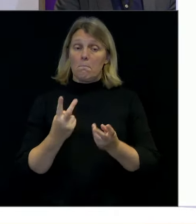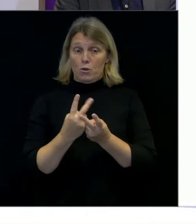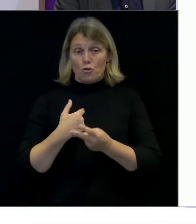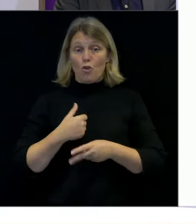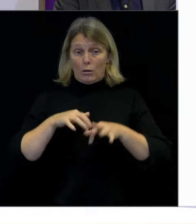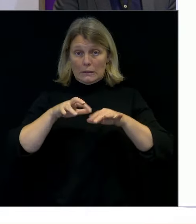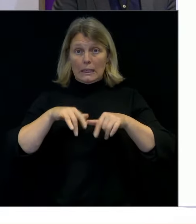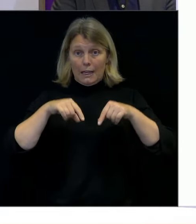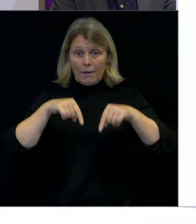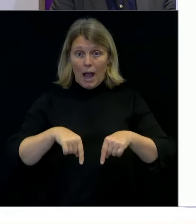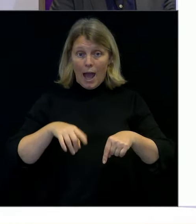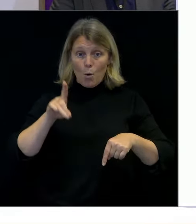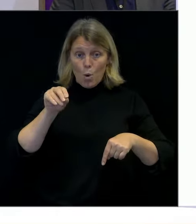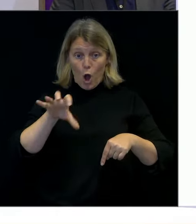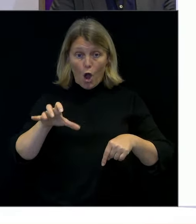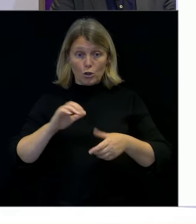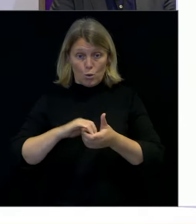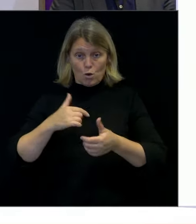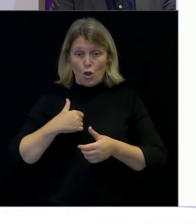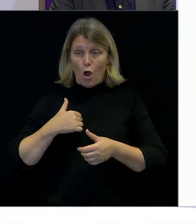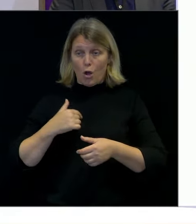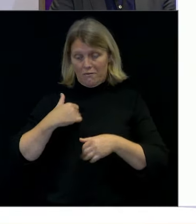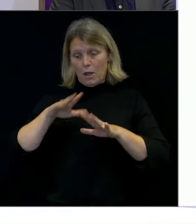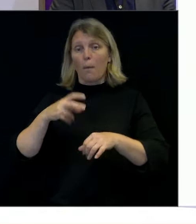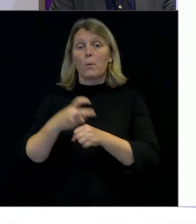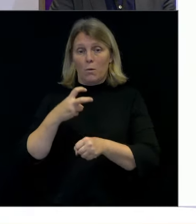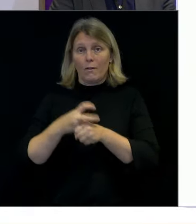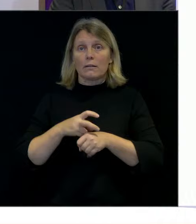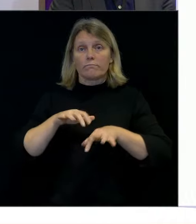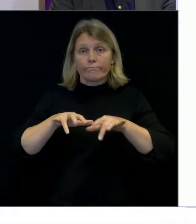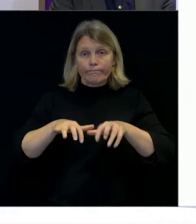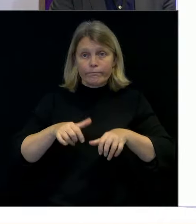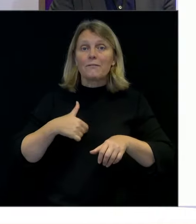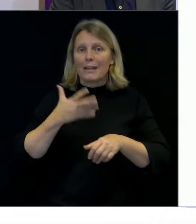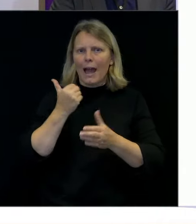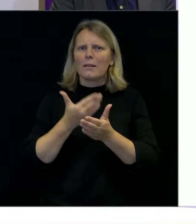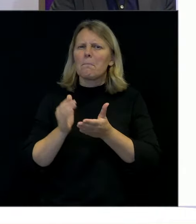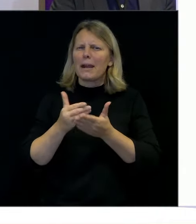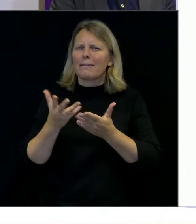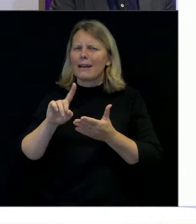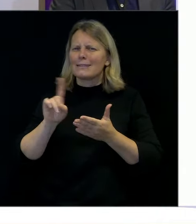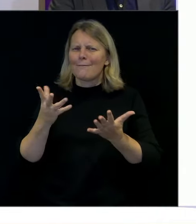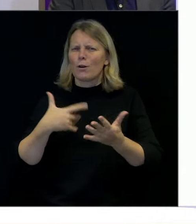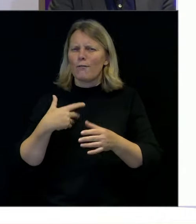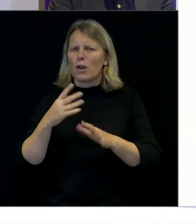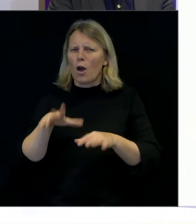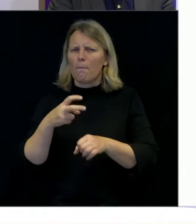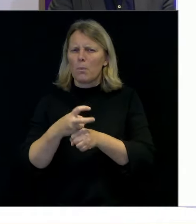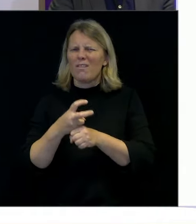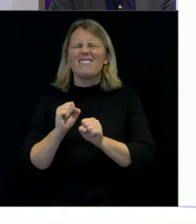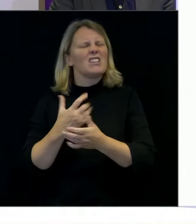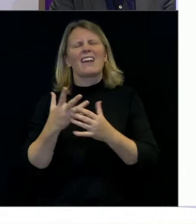Jag skriver här och Lars och jag, vi har prövat. Vi kan berätta vad vi prövat Sedan.